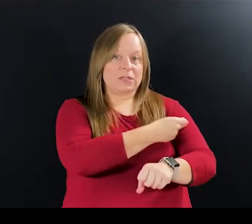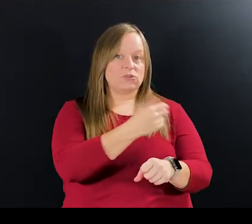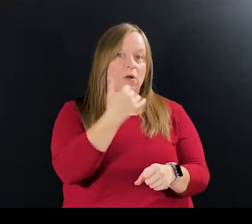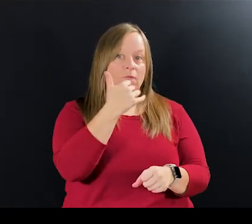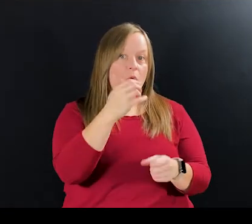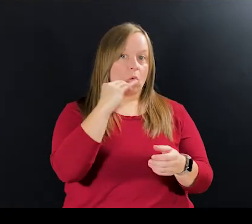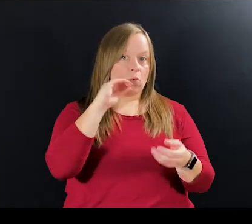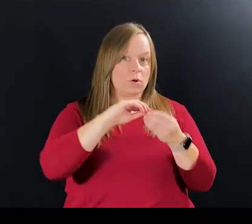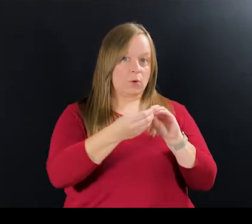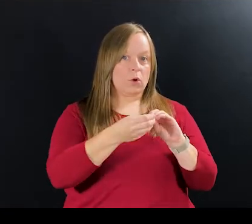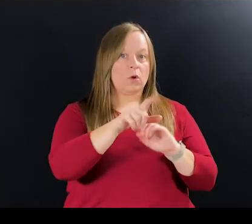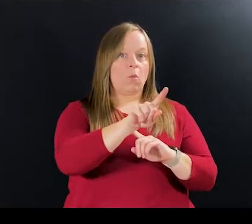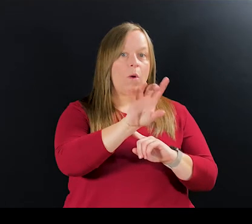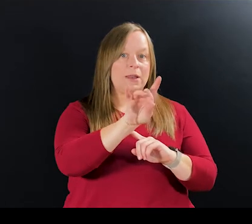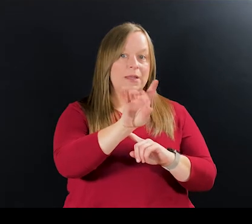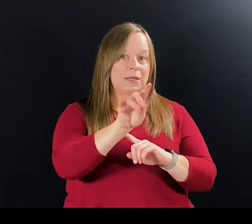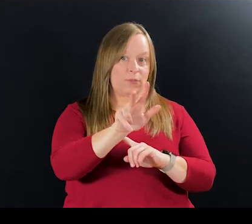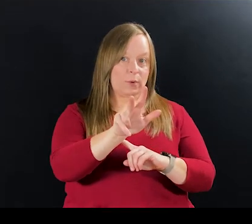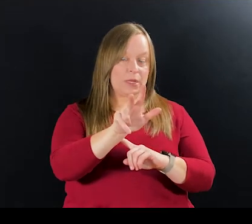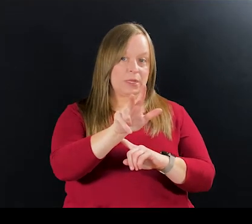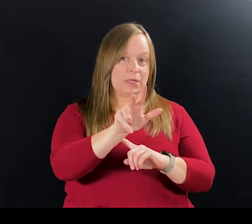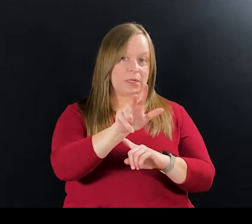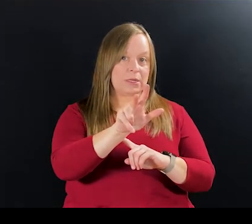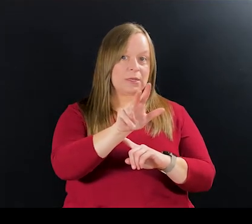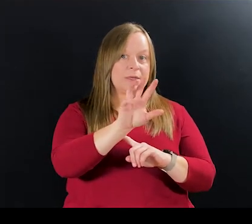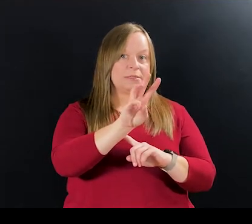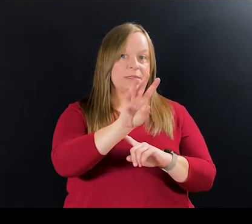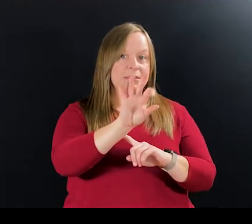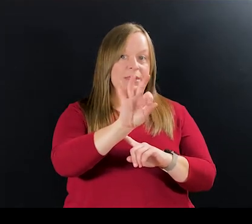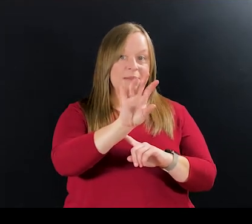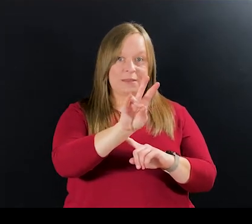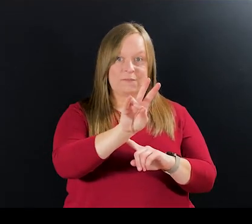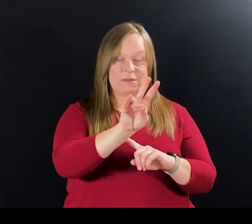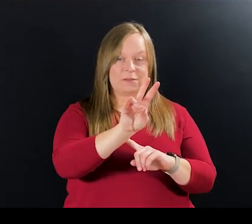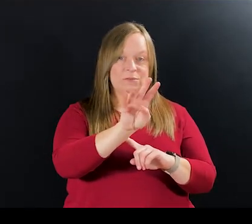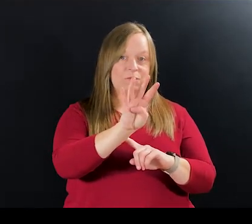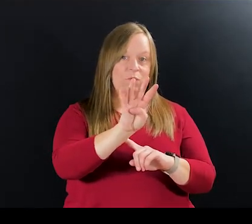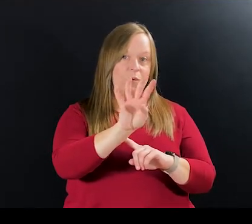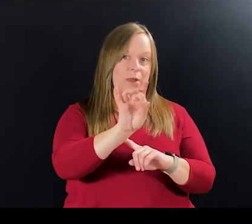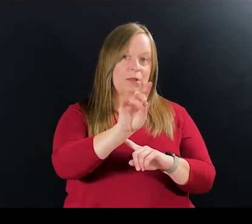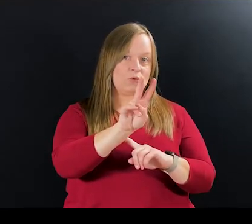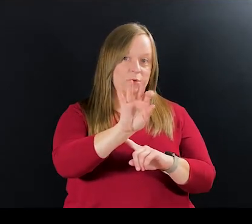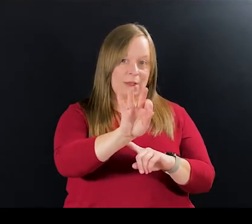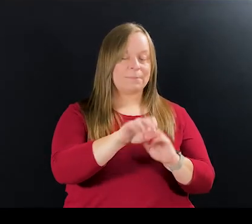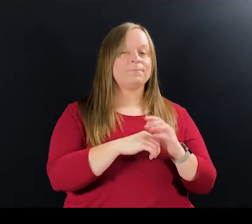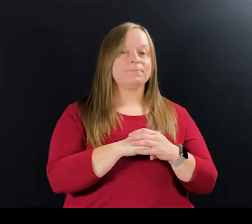del estado de Nueva York, al 1-833-697-4829.